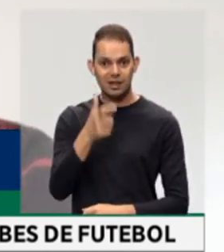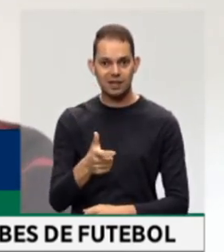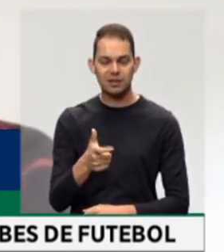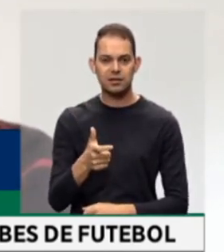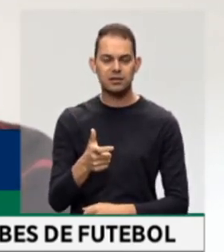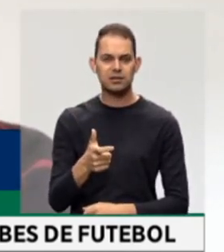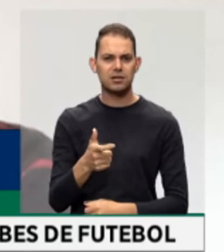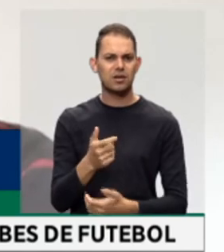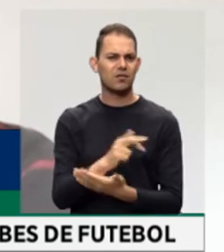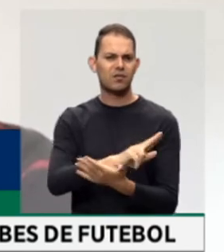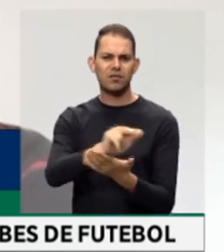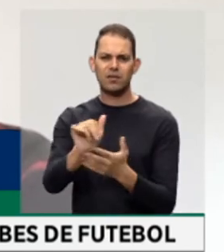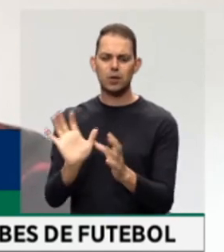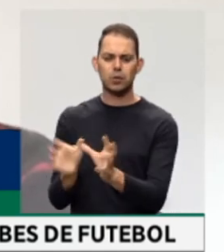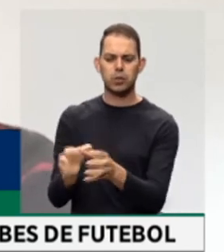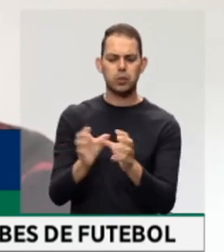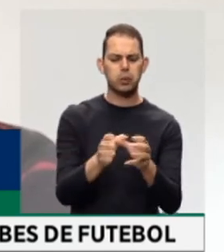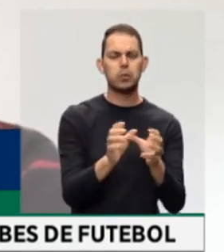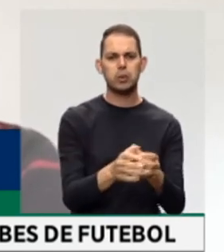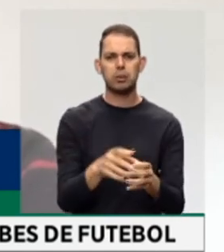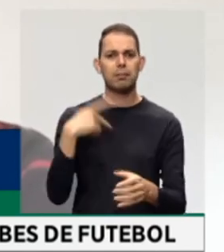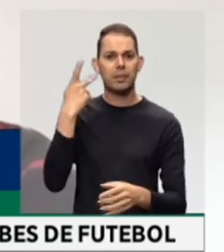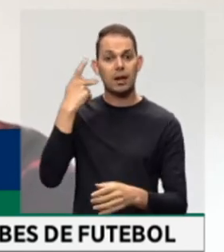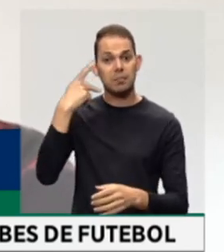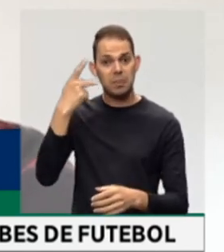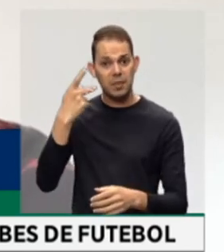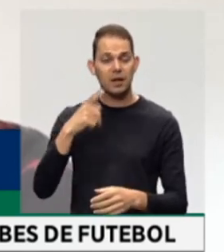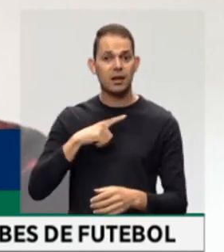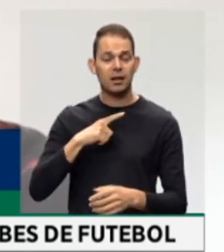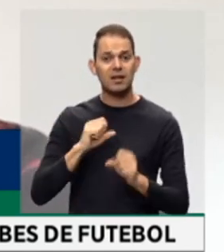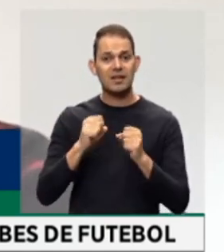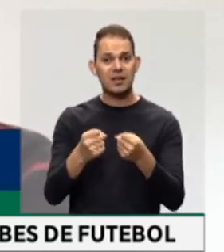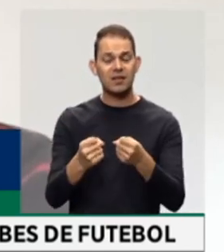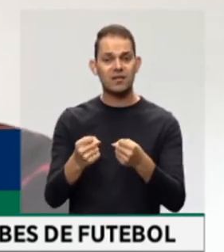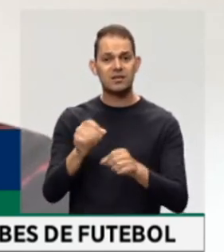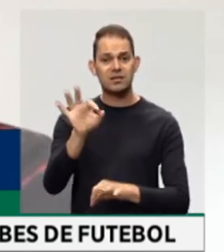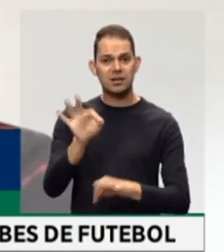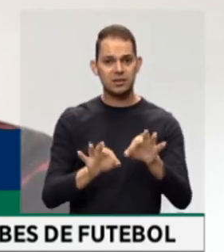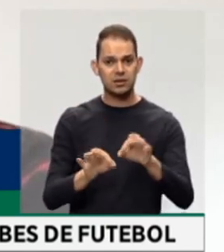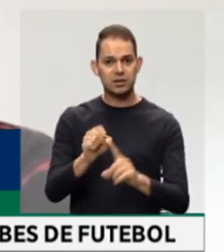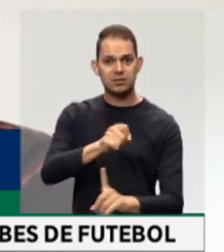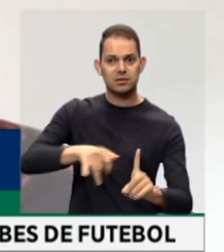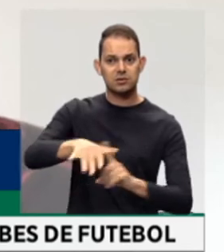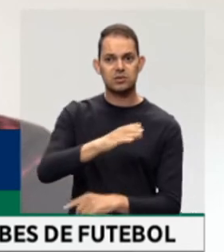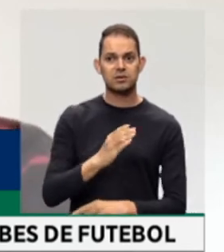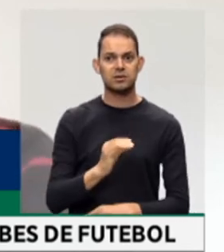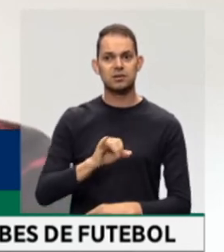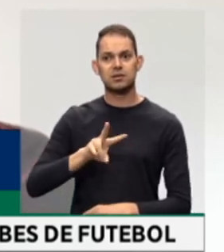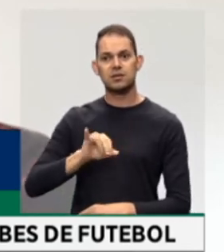PANDEMIA ESTÁ PASSANDO, JÁ TEM URGÊNCIA DO INTERESSE DE... DE INÚMERAS FRENTES PARLAMENTARES, FRENTE PARLAMENTAR DA... EM DEFESA